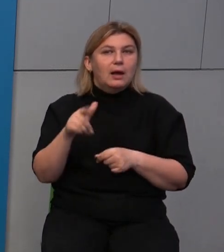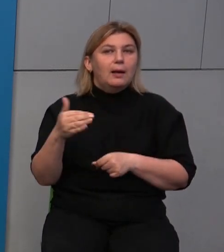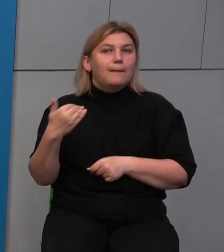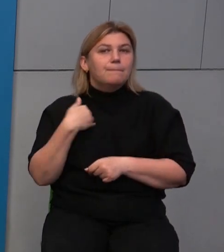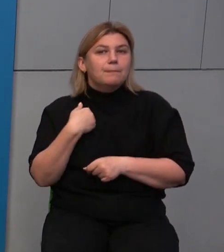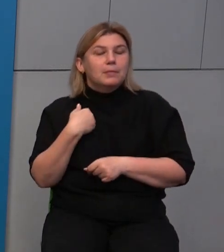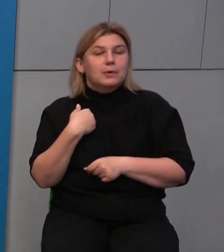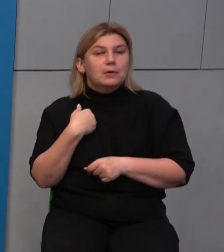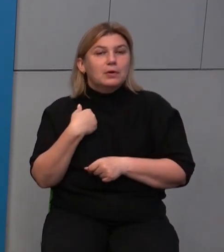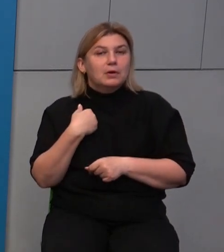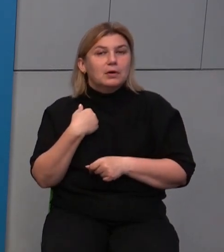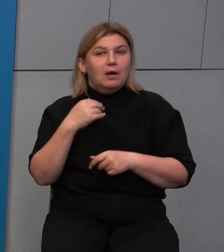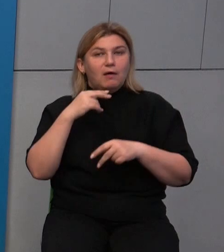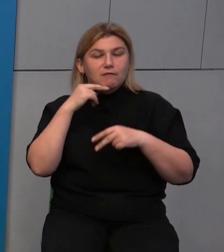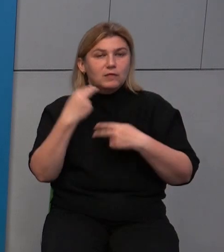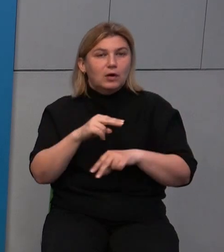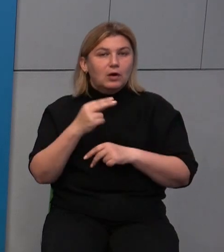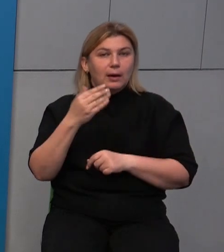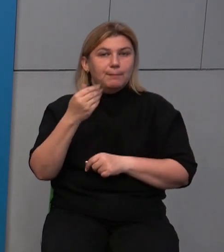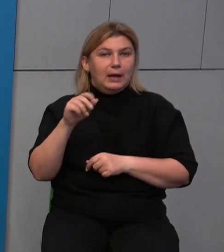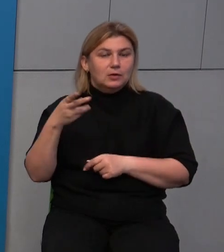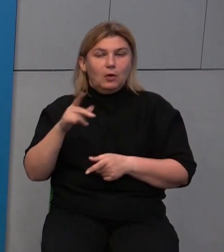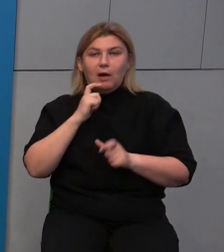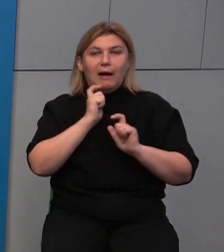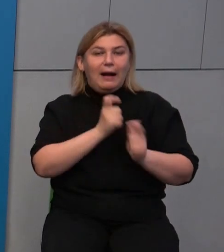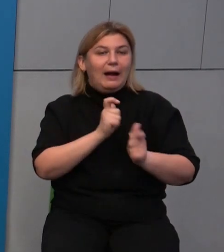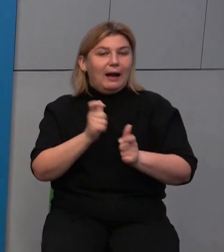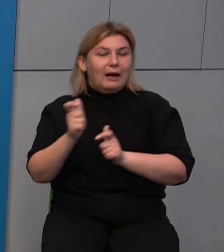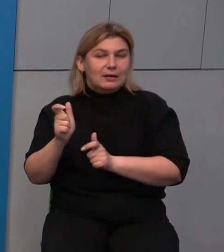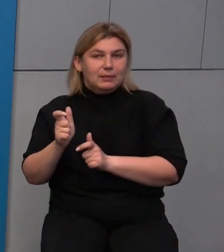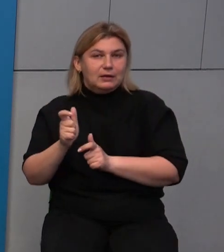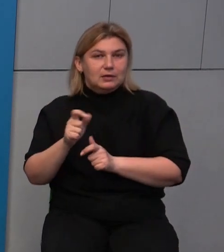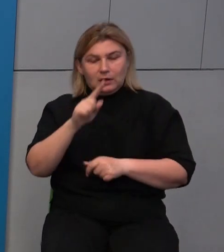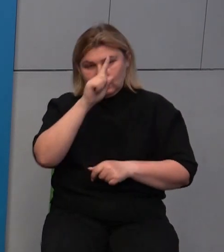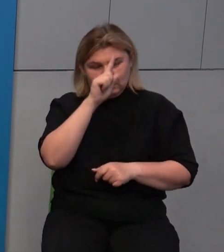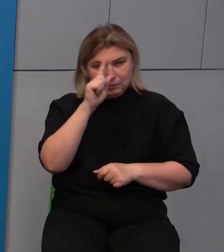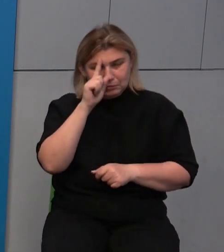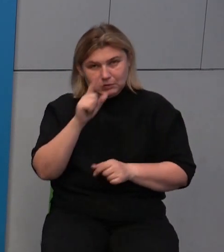że wróćmy do menu, karmienie tych ludzi i pewnie do dzisiaj jest.